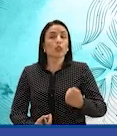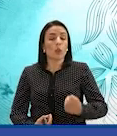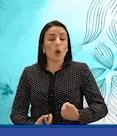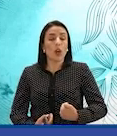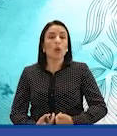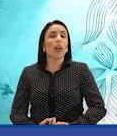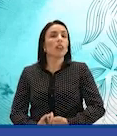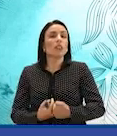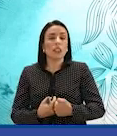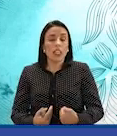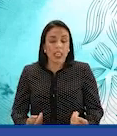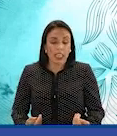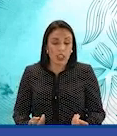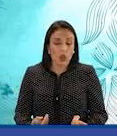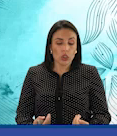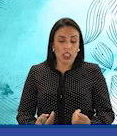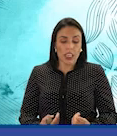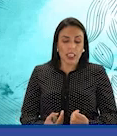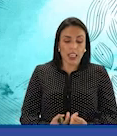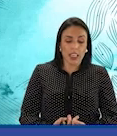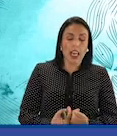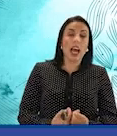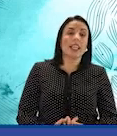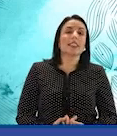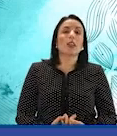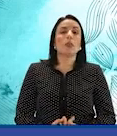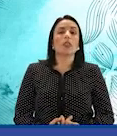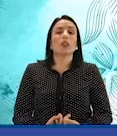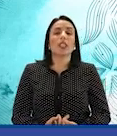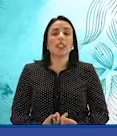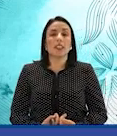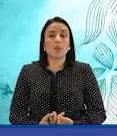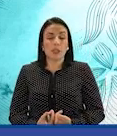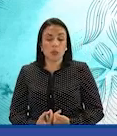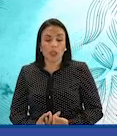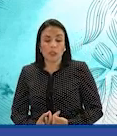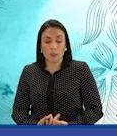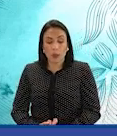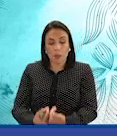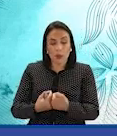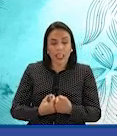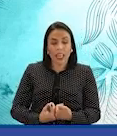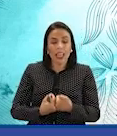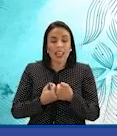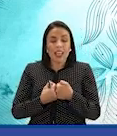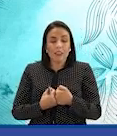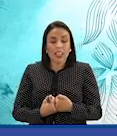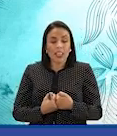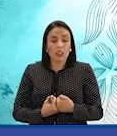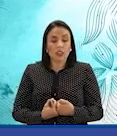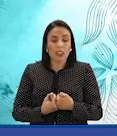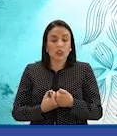Toma un acuerdo y no tiene que ir a esta Comisión de Hacienda y Presupuesto. ¿Pero por qué recalco tanto